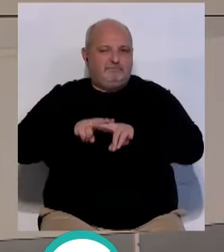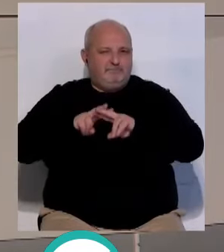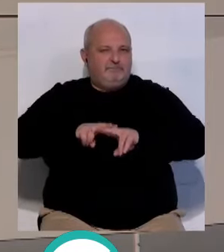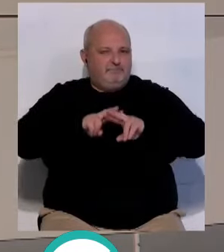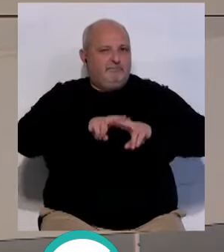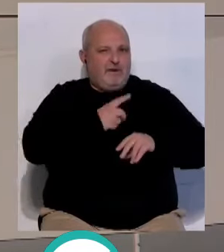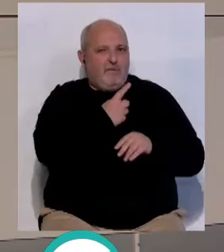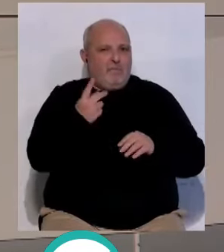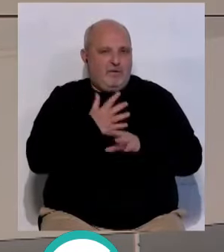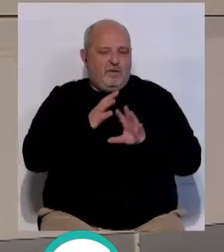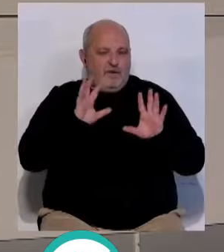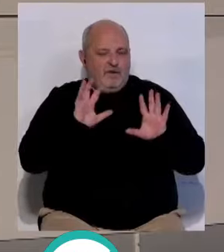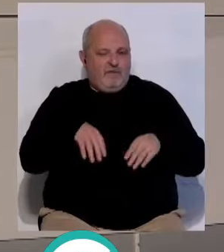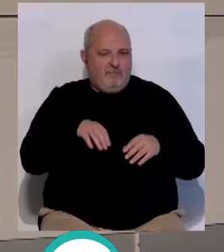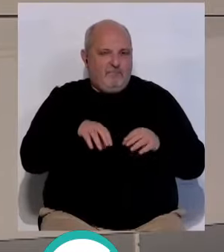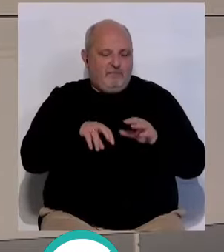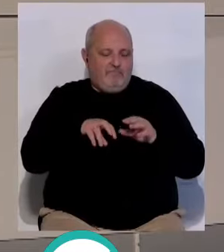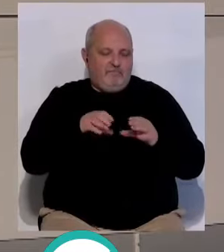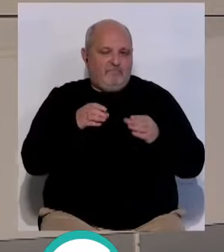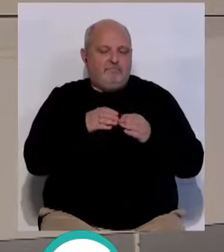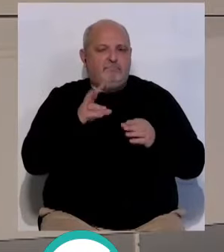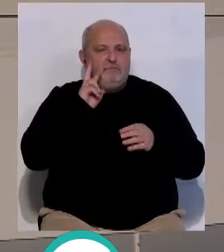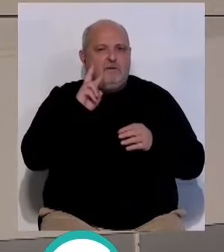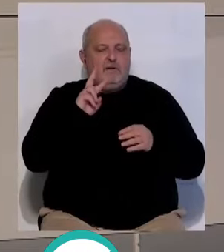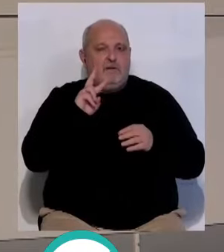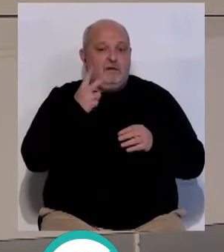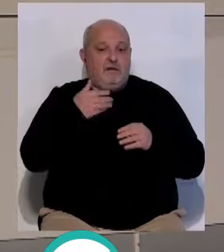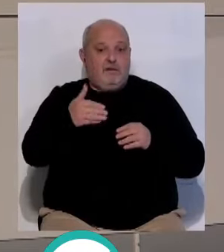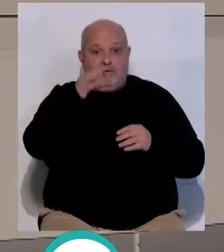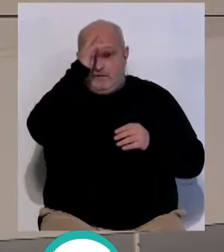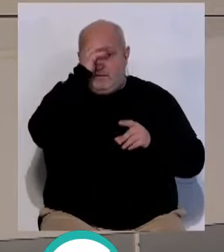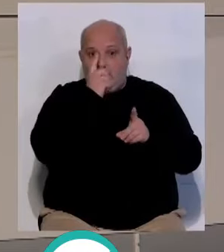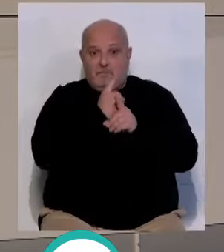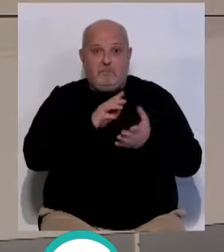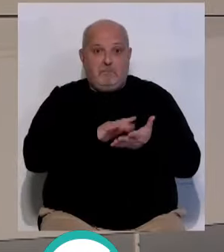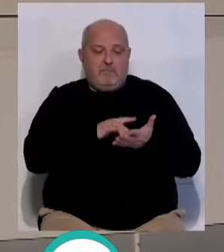temporada 2023-2024 comienza la segunda vuelta domingo frente al Valencia en Nuevo mirand a